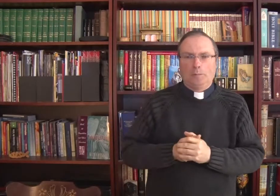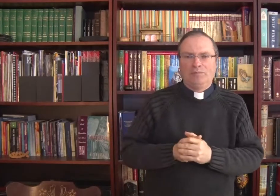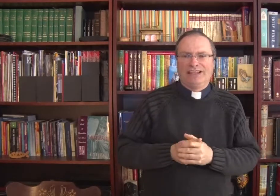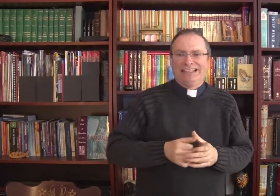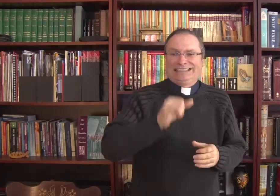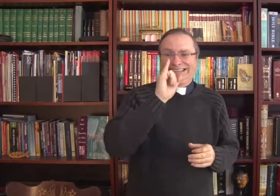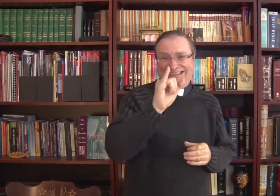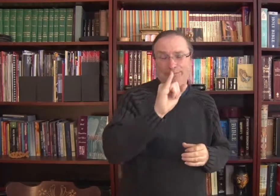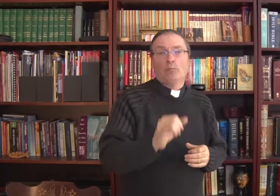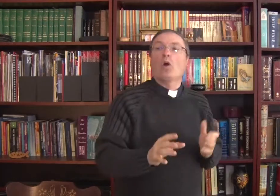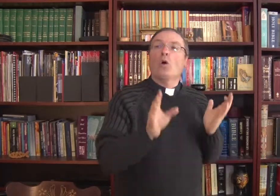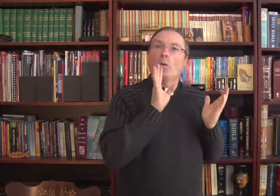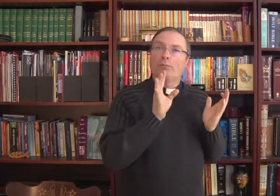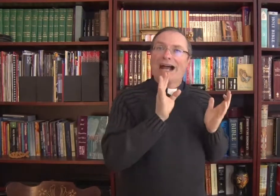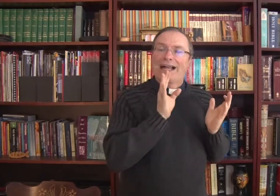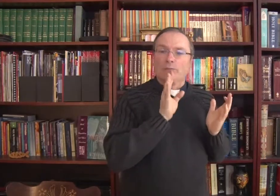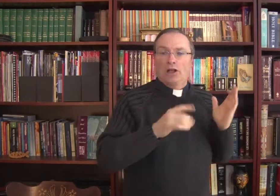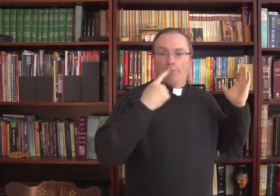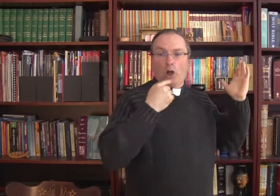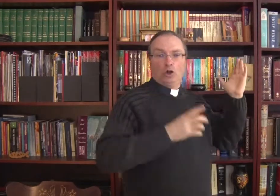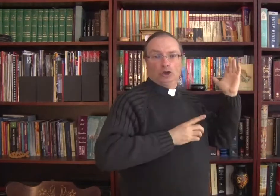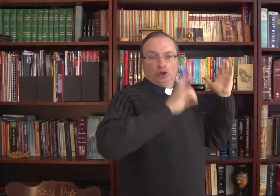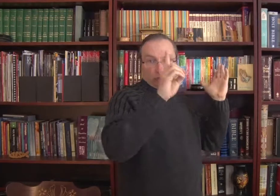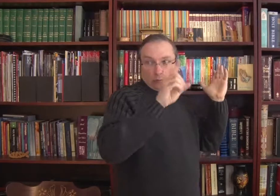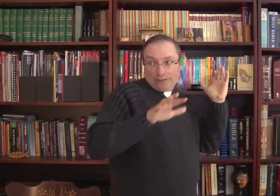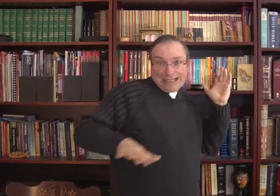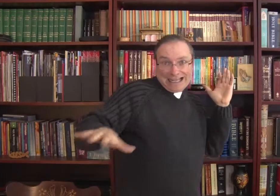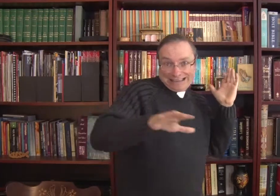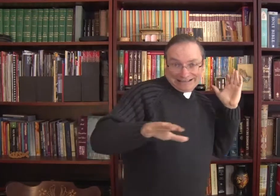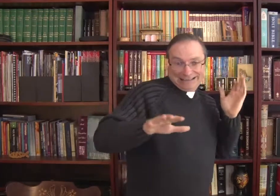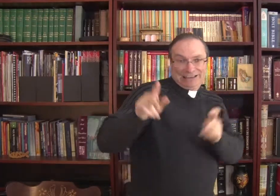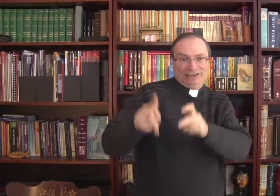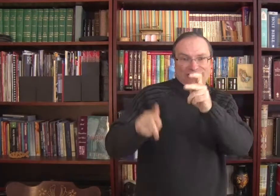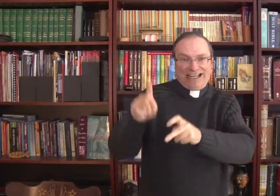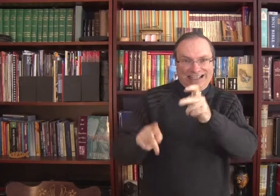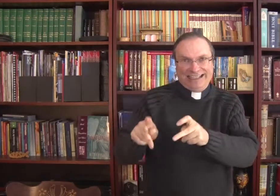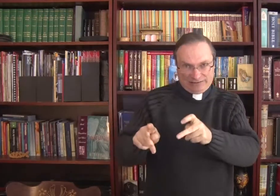Si on parle de la Parole de Dieu à ces gens,